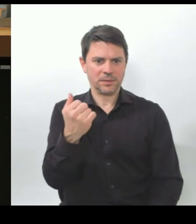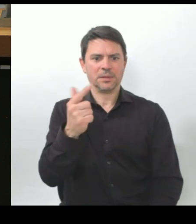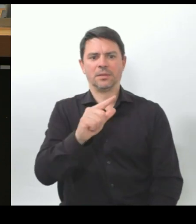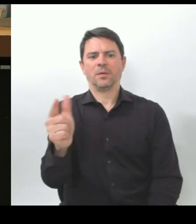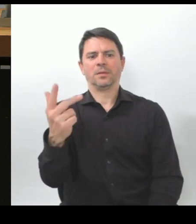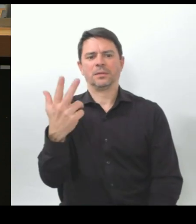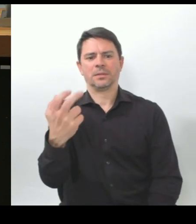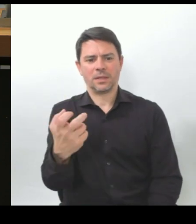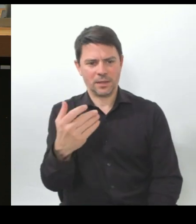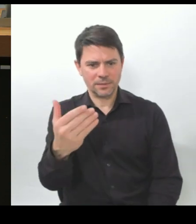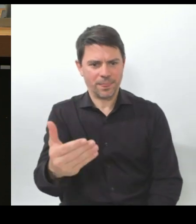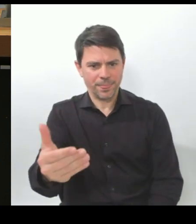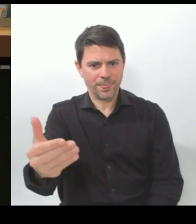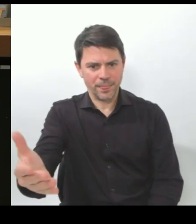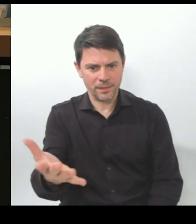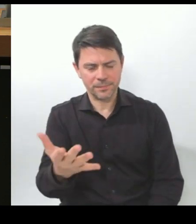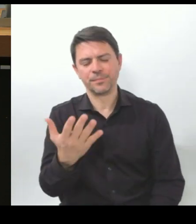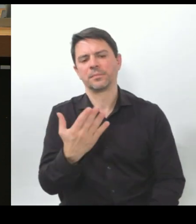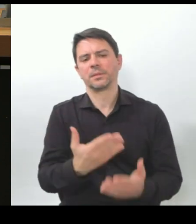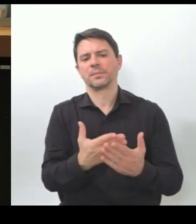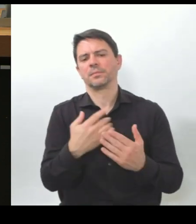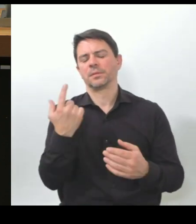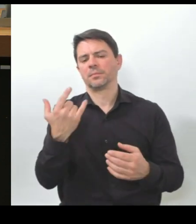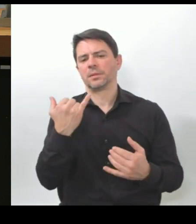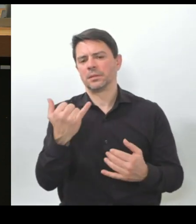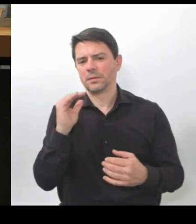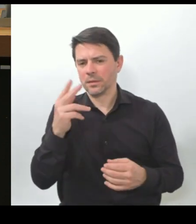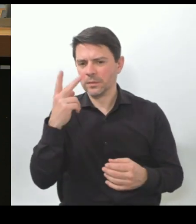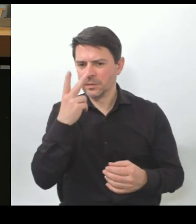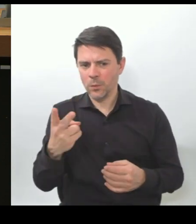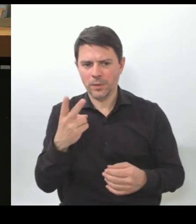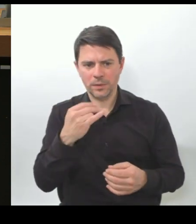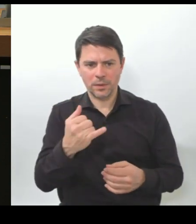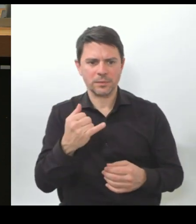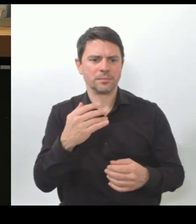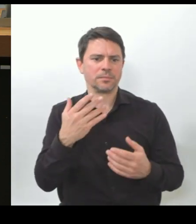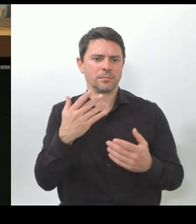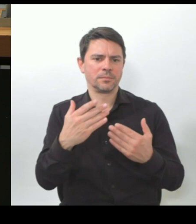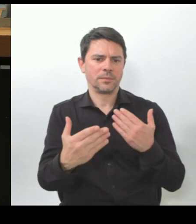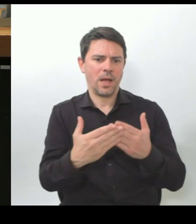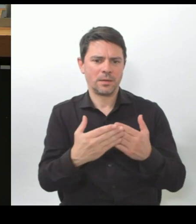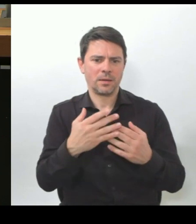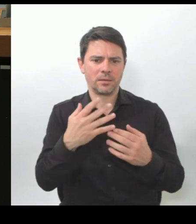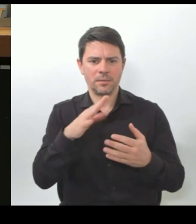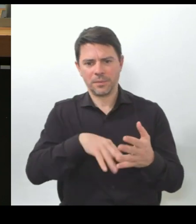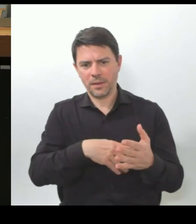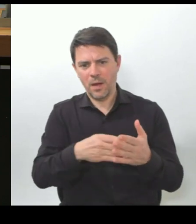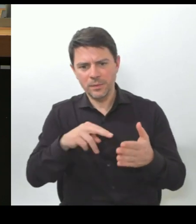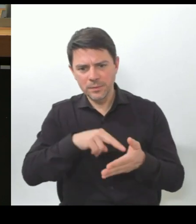Jahre Planungszeit für eine Schiene ist hier in Berlin überhaupt nix, so sollte man doch wenigstens das thematisch Andenken.